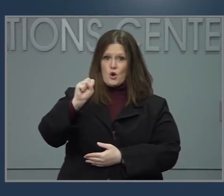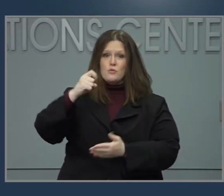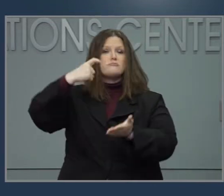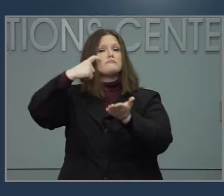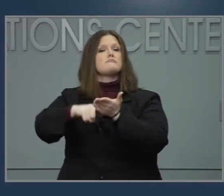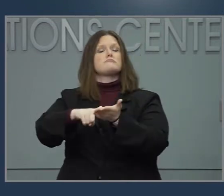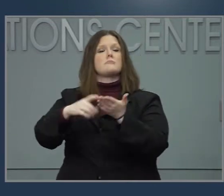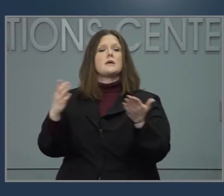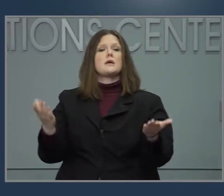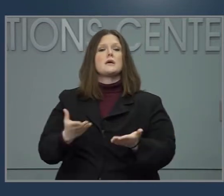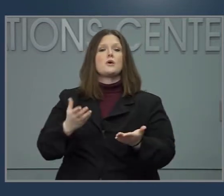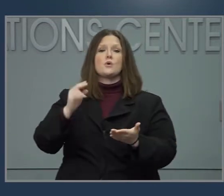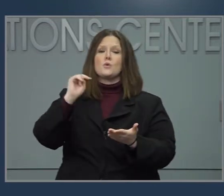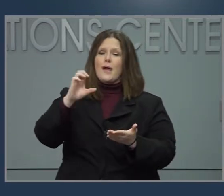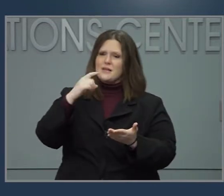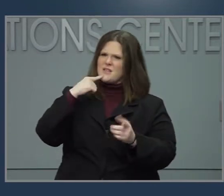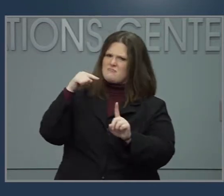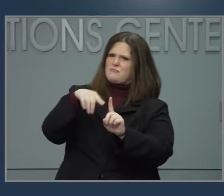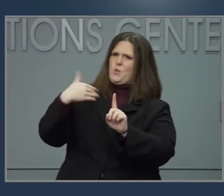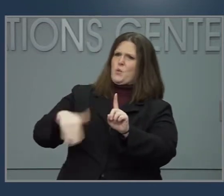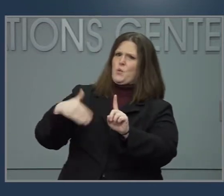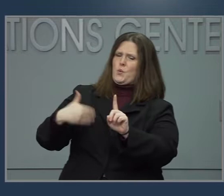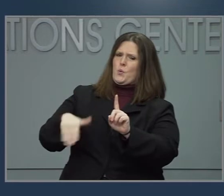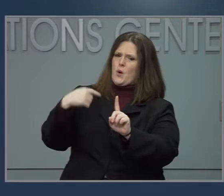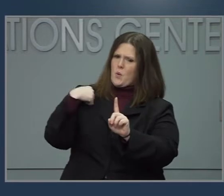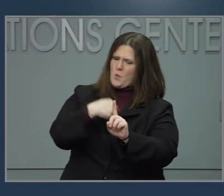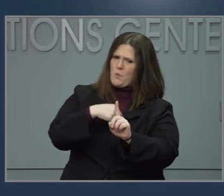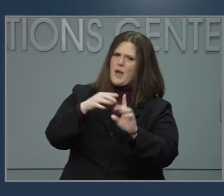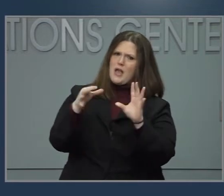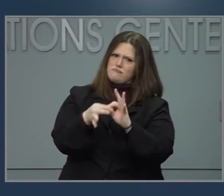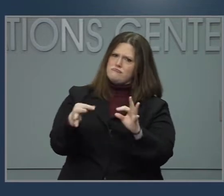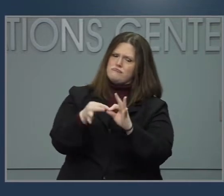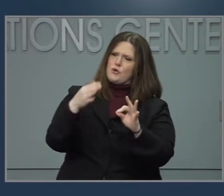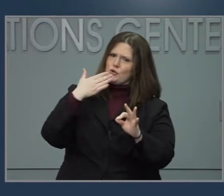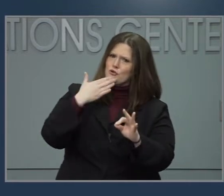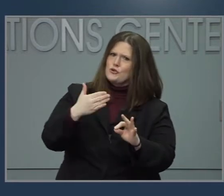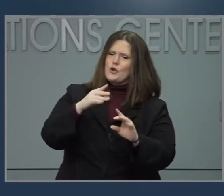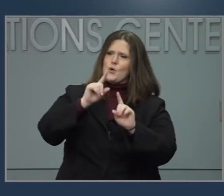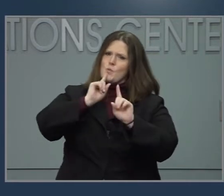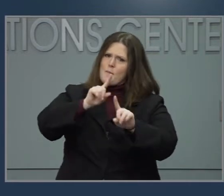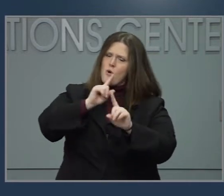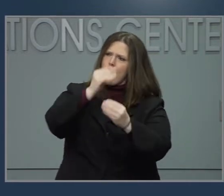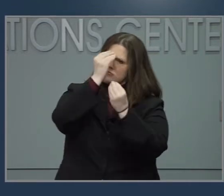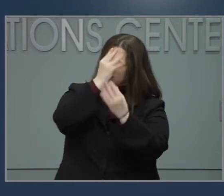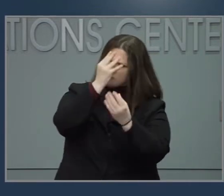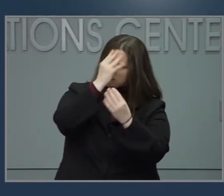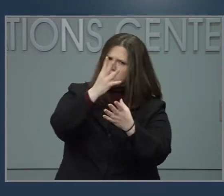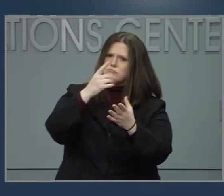primero en la Nación, en cuanto los datos de calidad, en cual de. Raza y etnia enfatizando